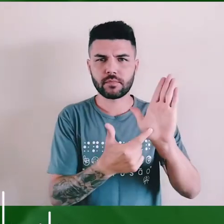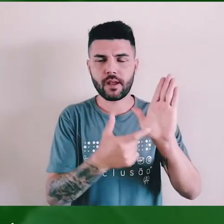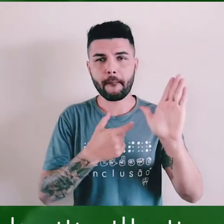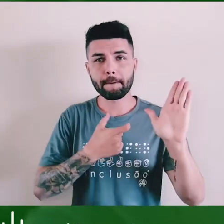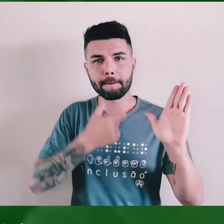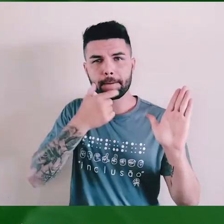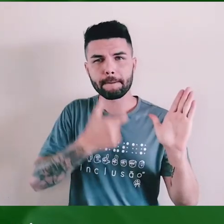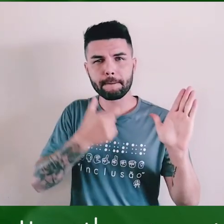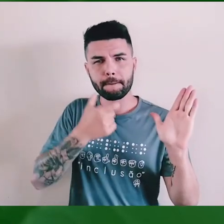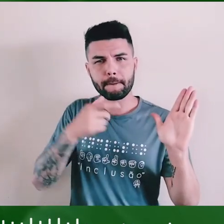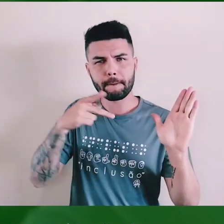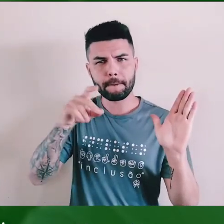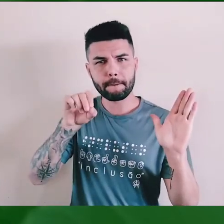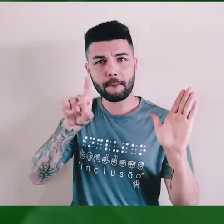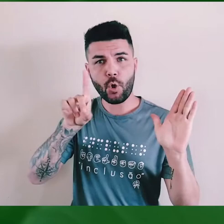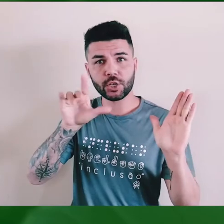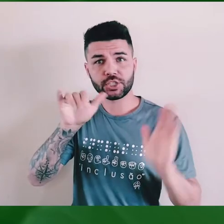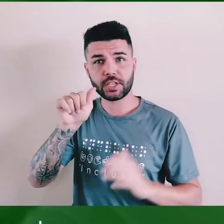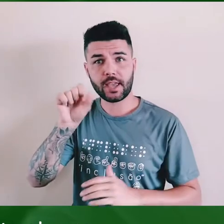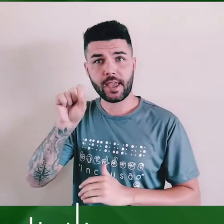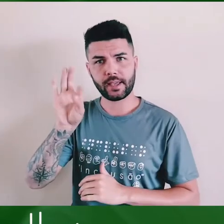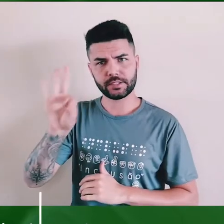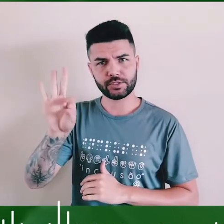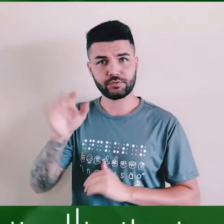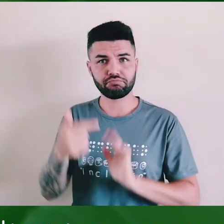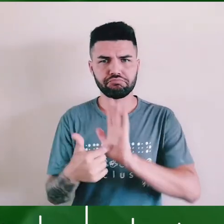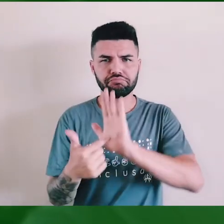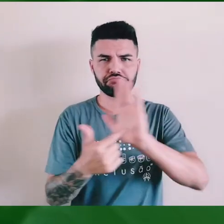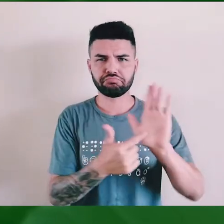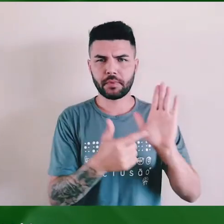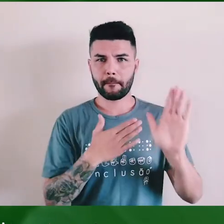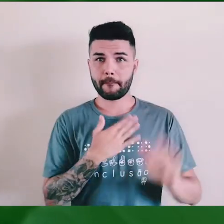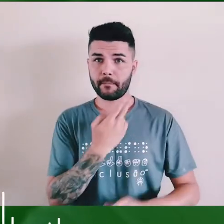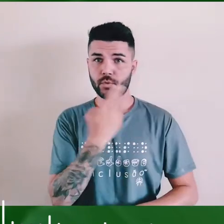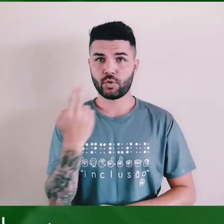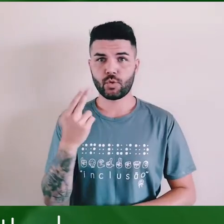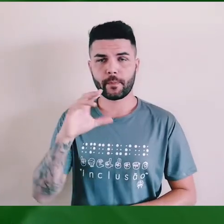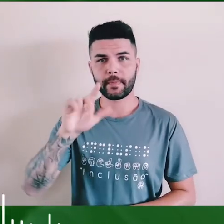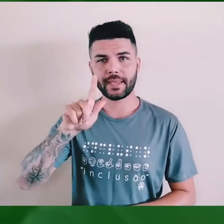constrói diálogos que transformam. Meu nome é Gabriel Galvão, e essa semana eu vou receber